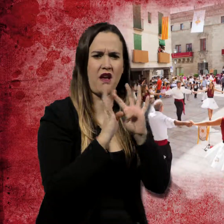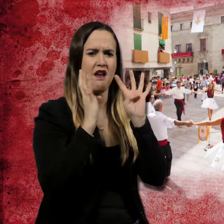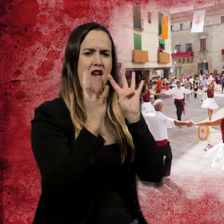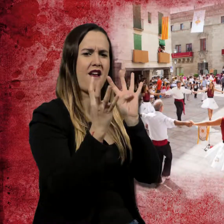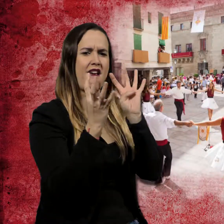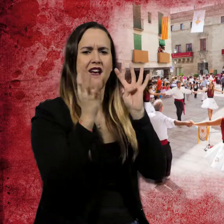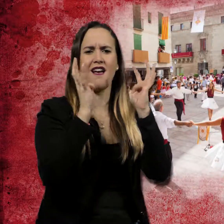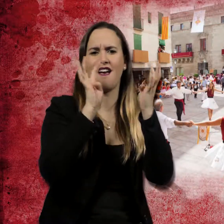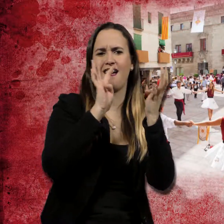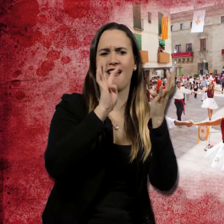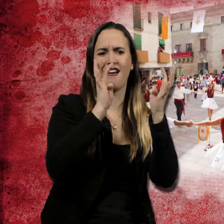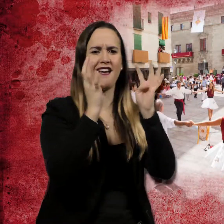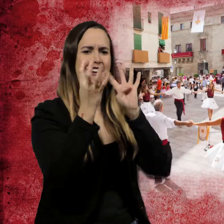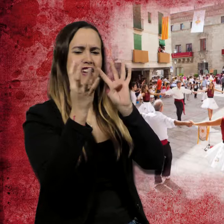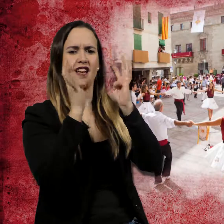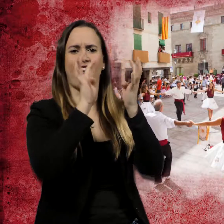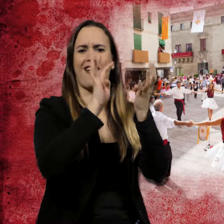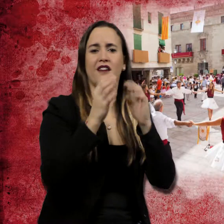El cercle el fan oscil·lar a dreta i esquerra alternativament,